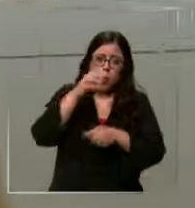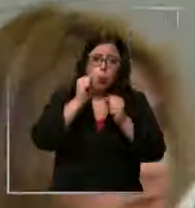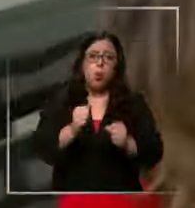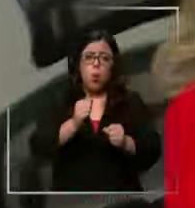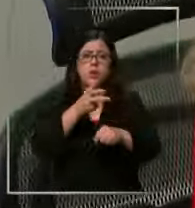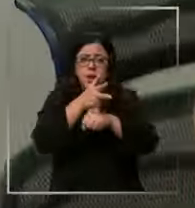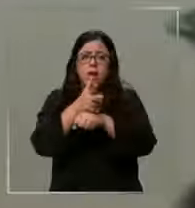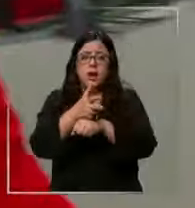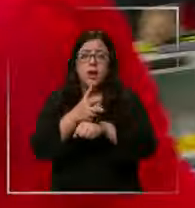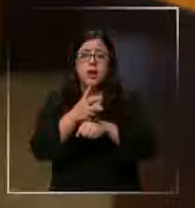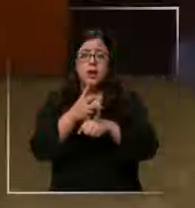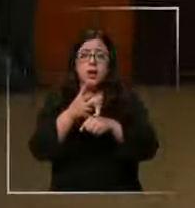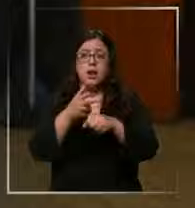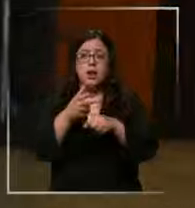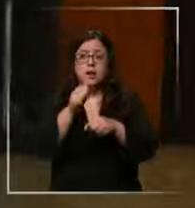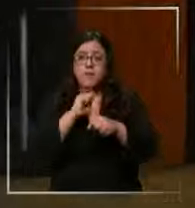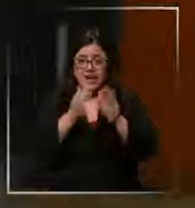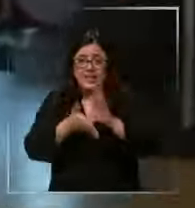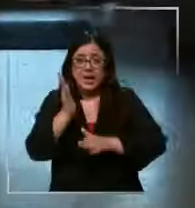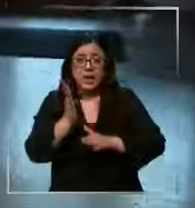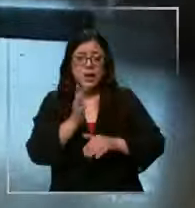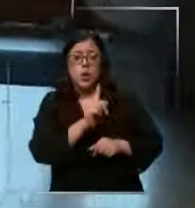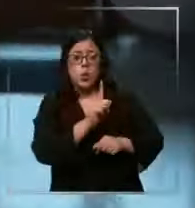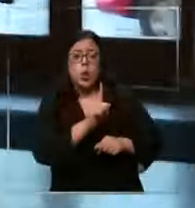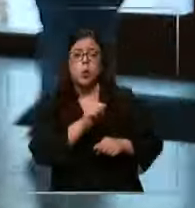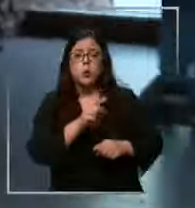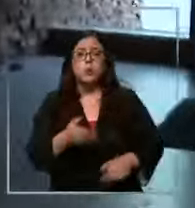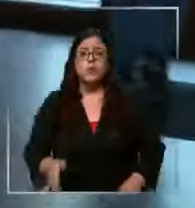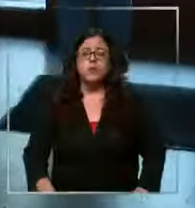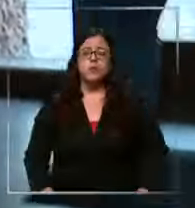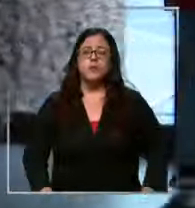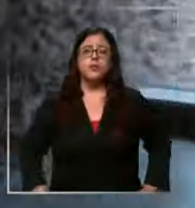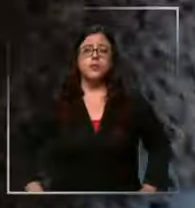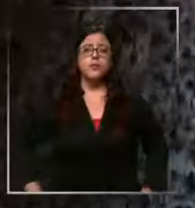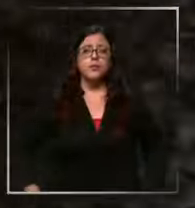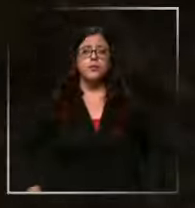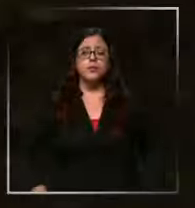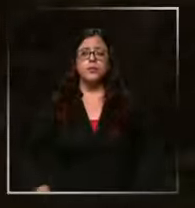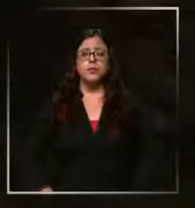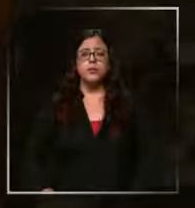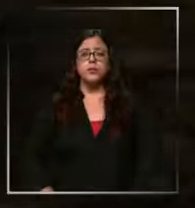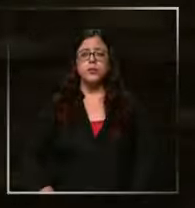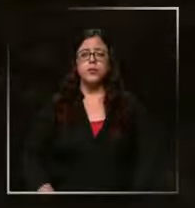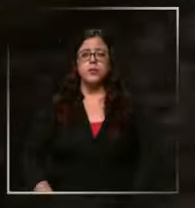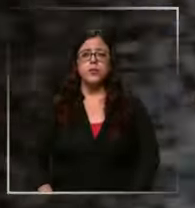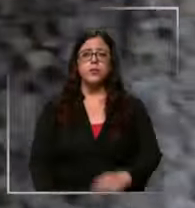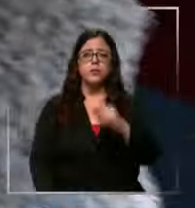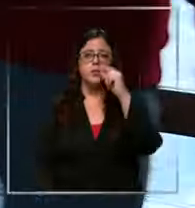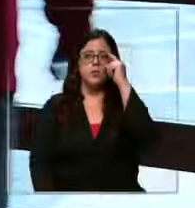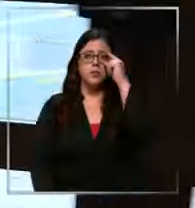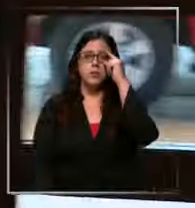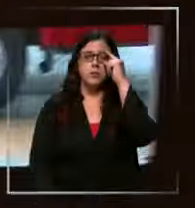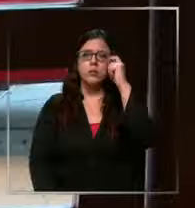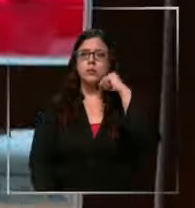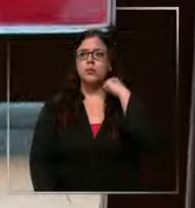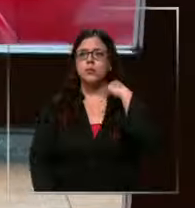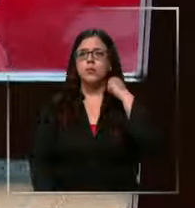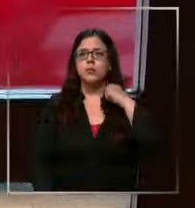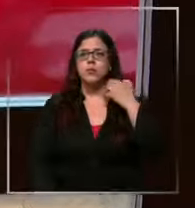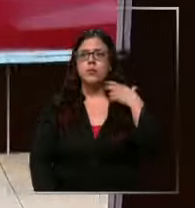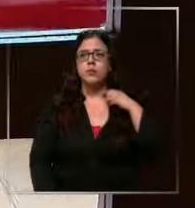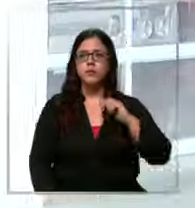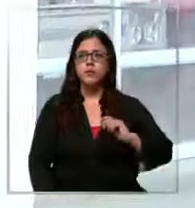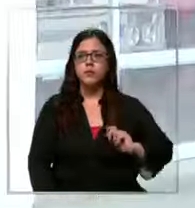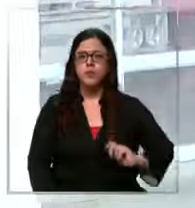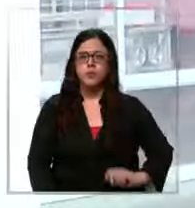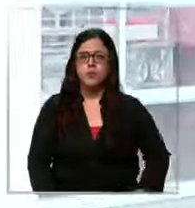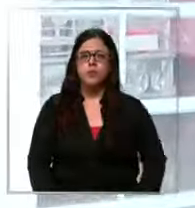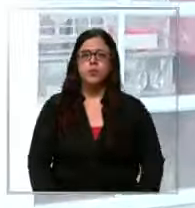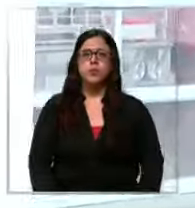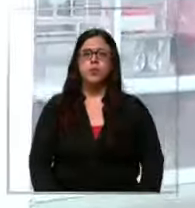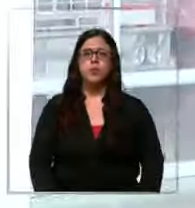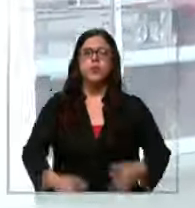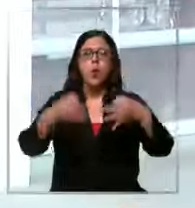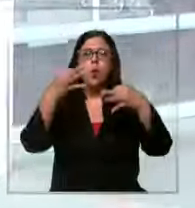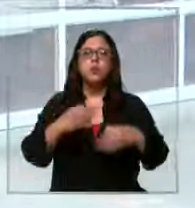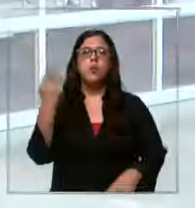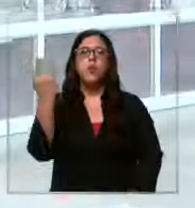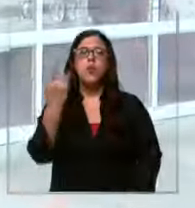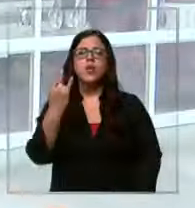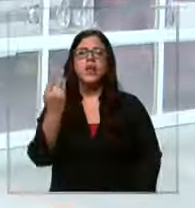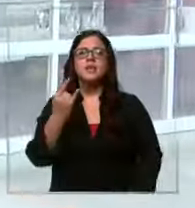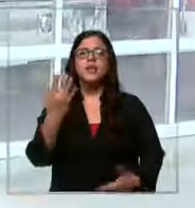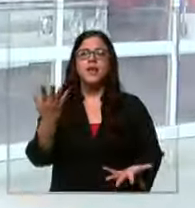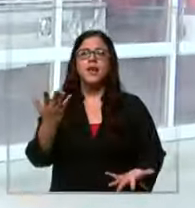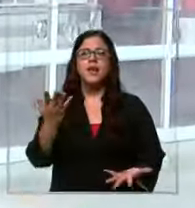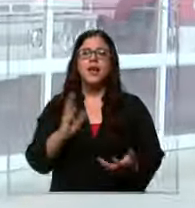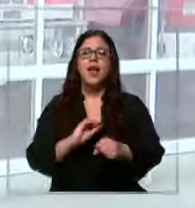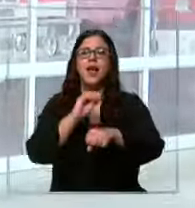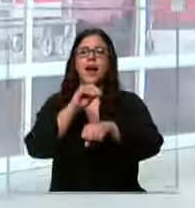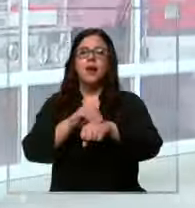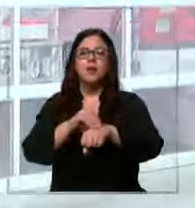alcanzan la central de emergencias acaba de recibir una alerta por una emergencia